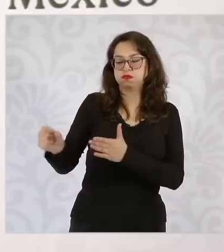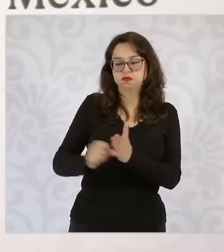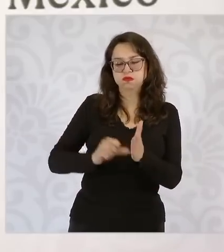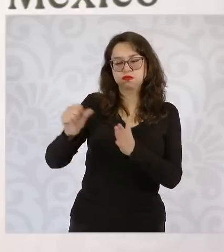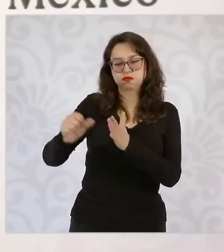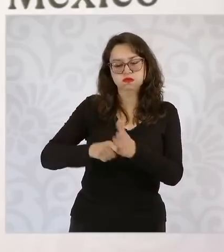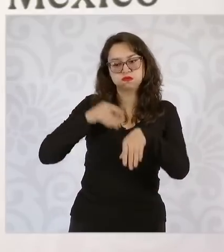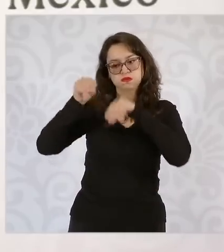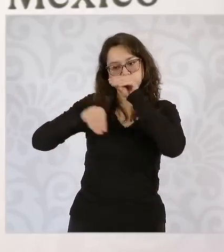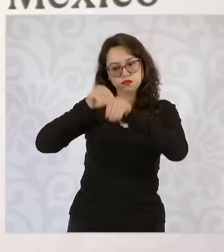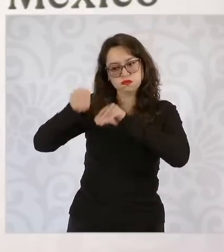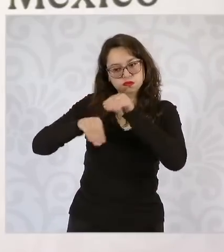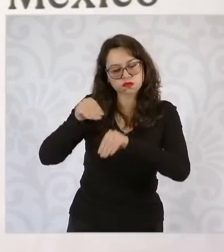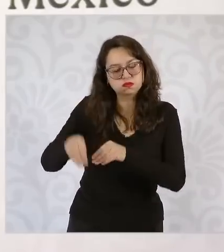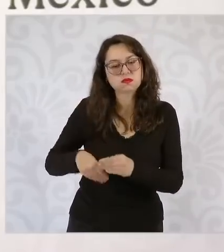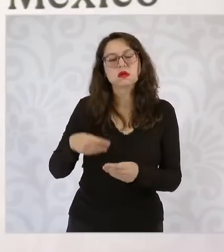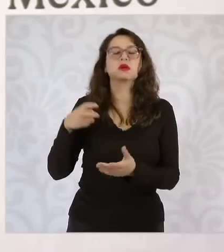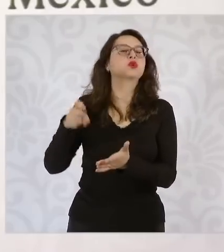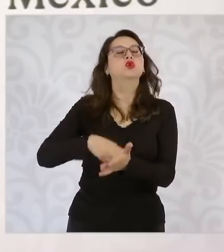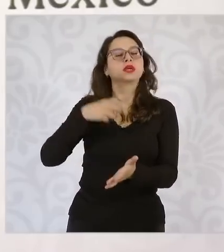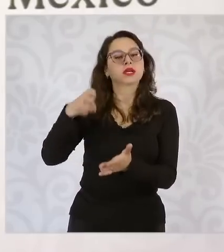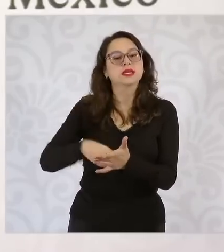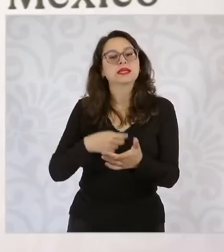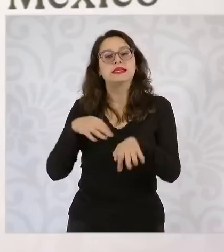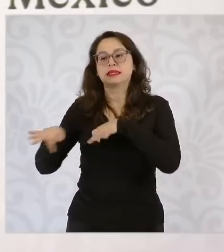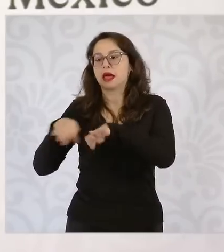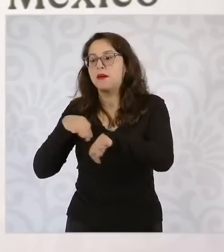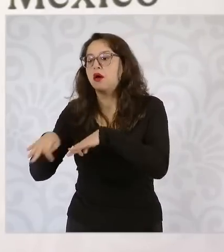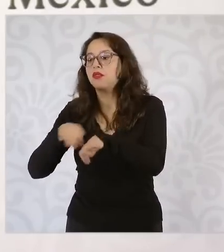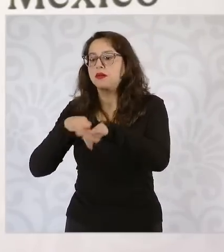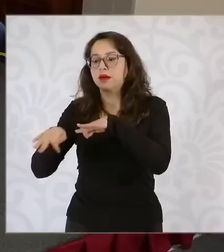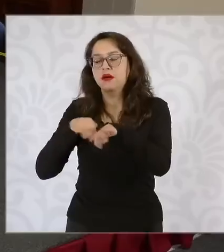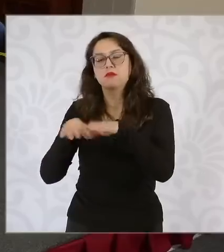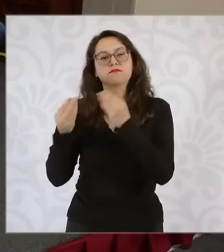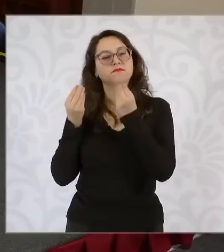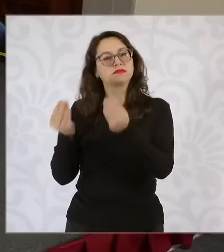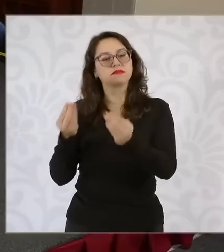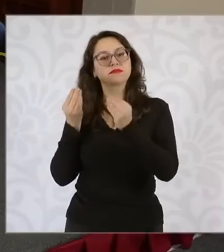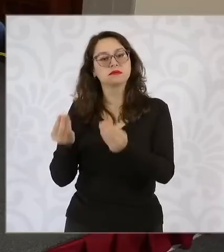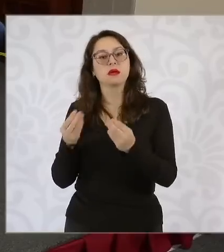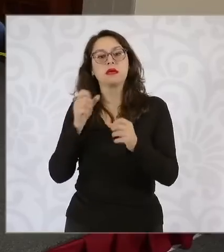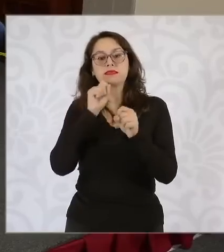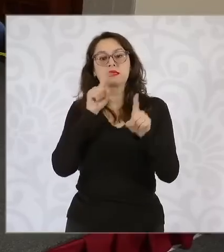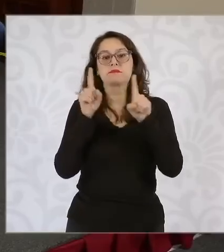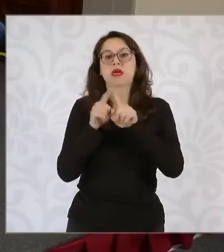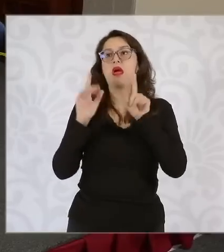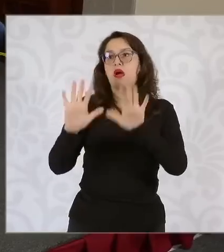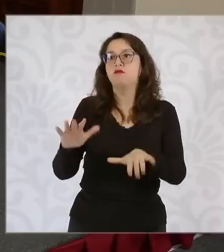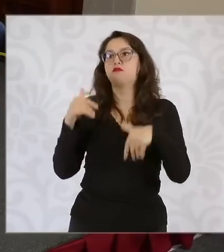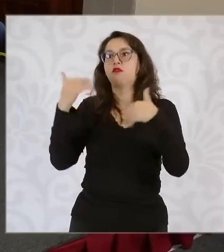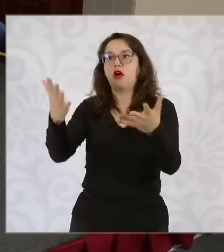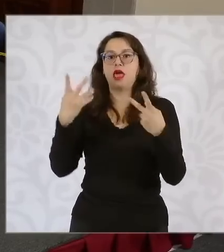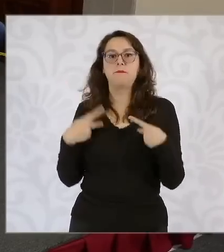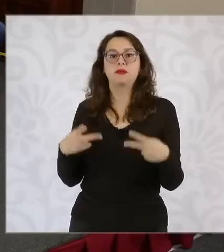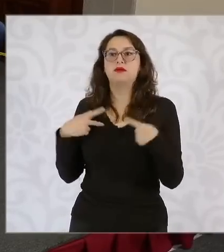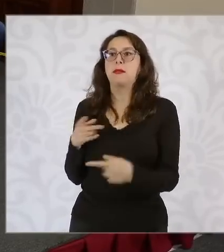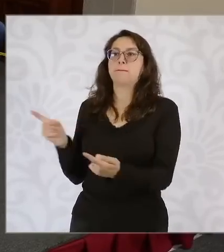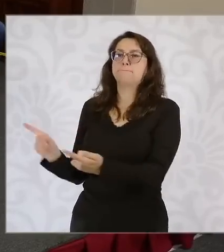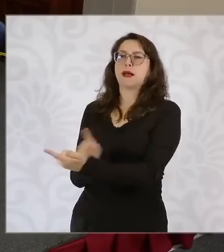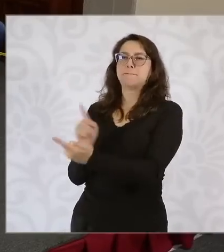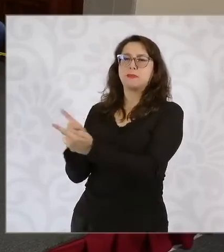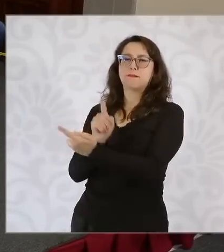también de consultas con eh distintas personas que llevan mucho tiempo dedicadas al tema de